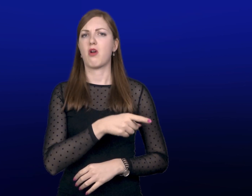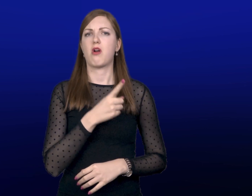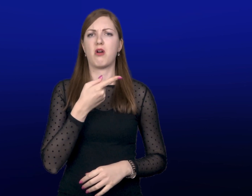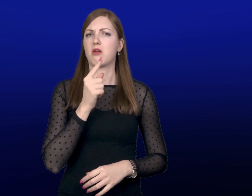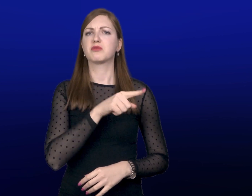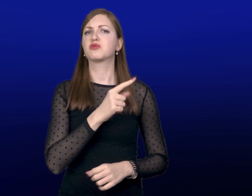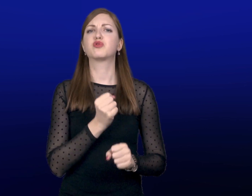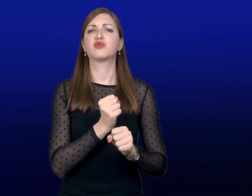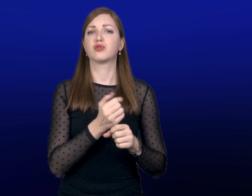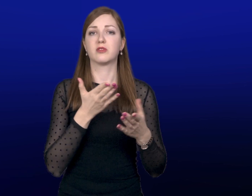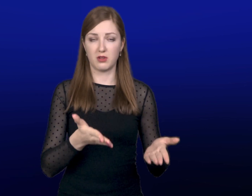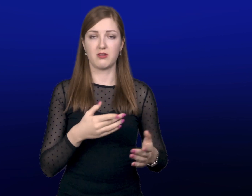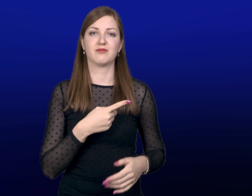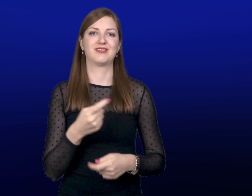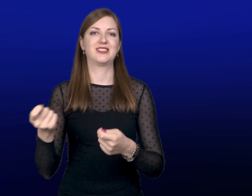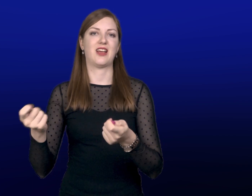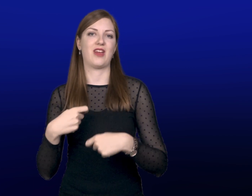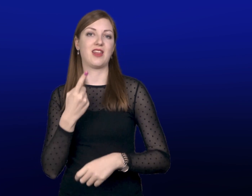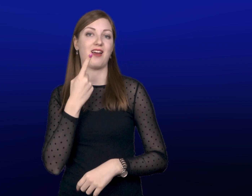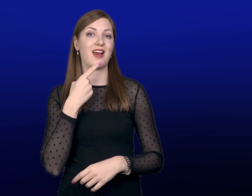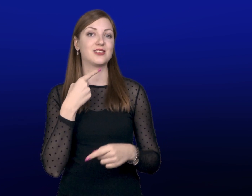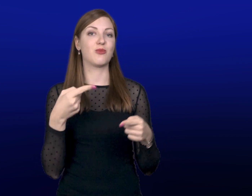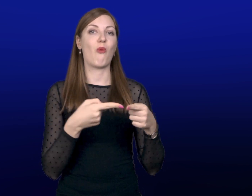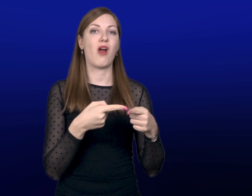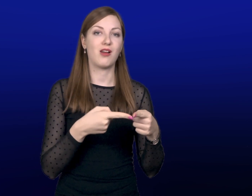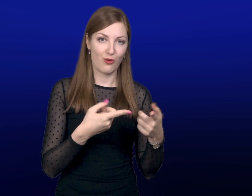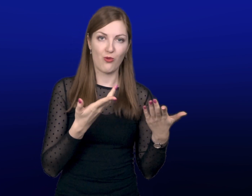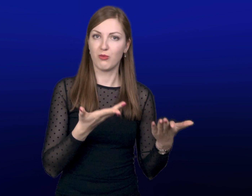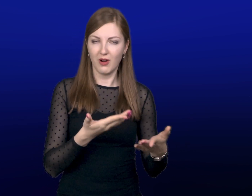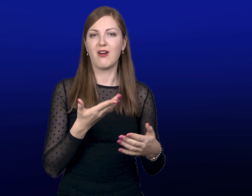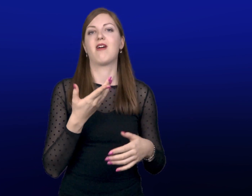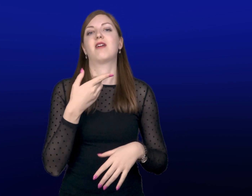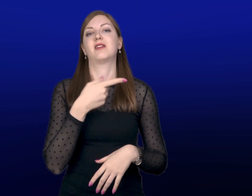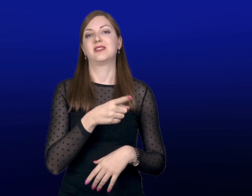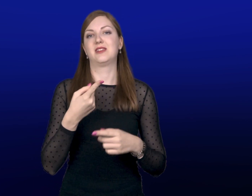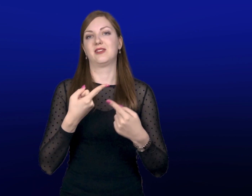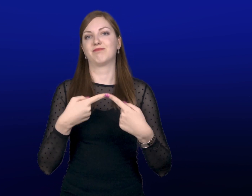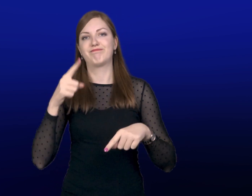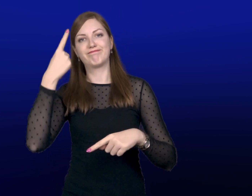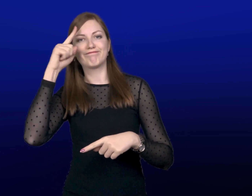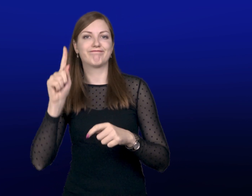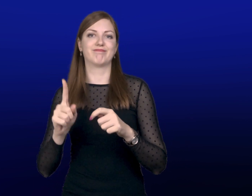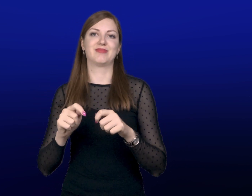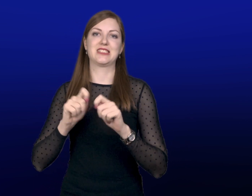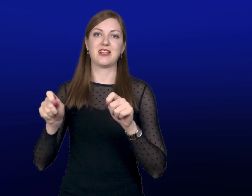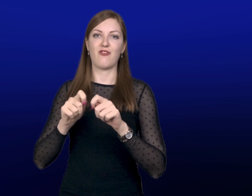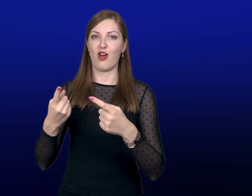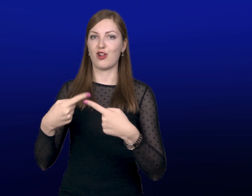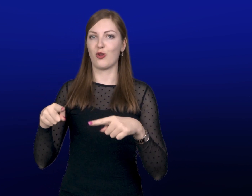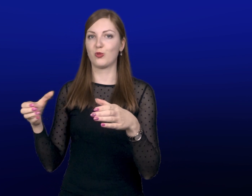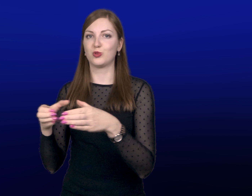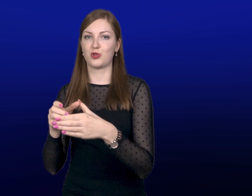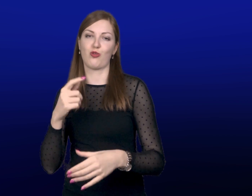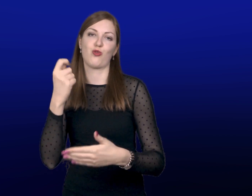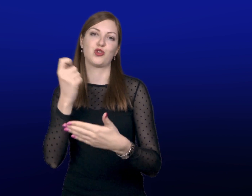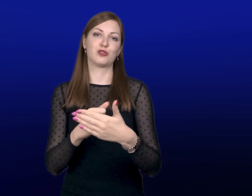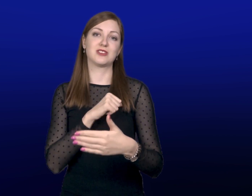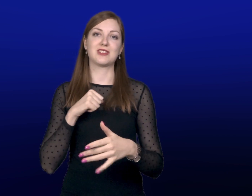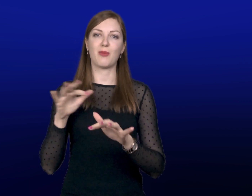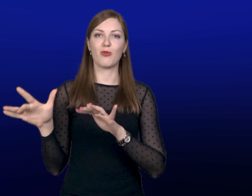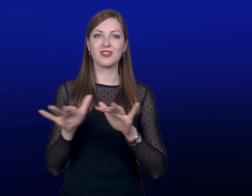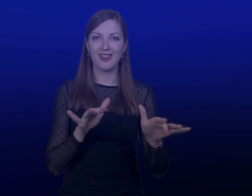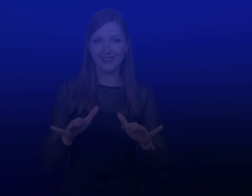Она заведовала красным уголком, создала кружок художественной самодеятельности,